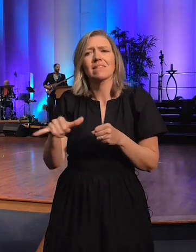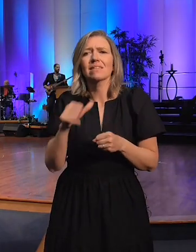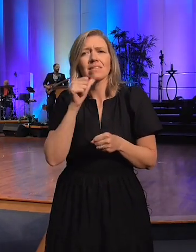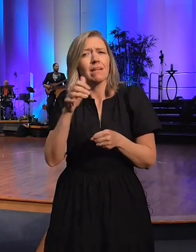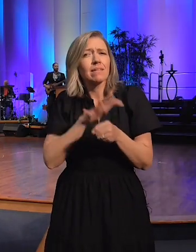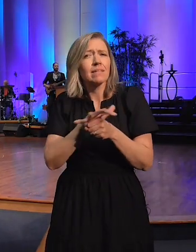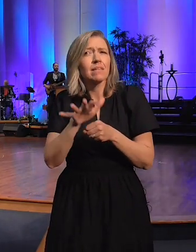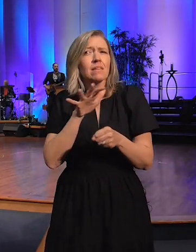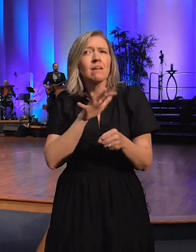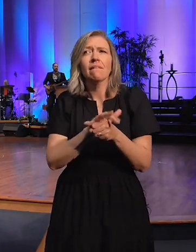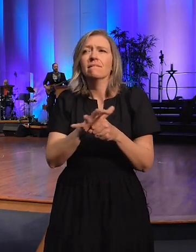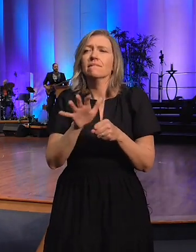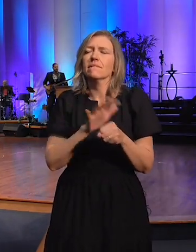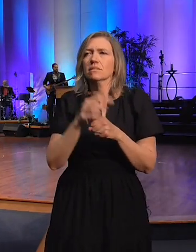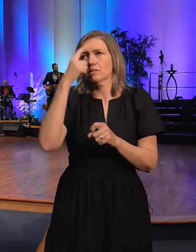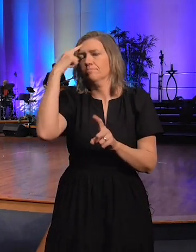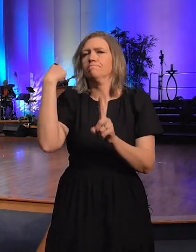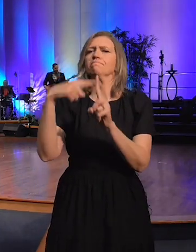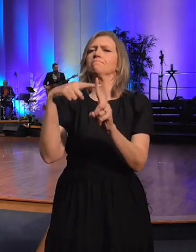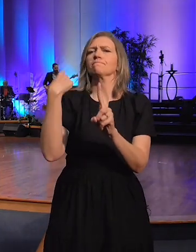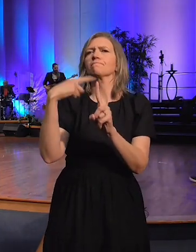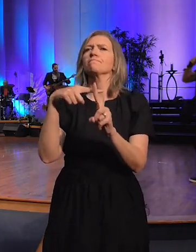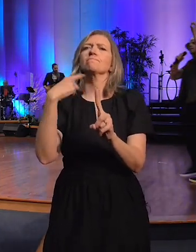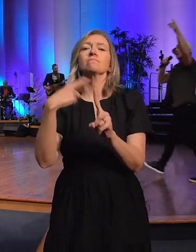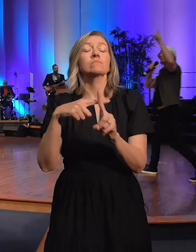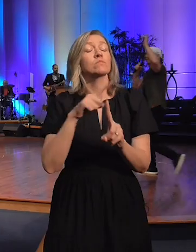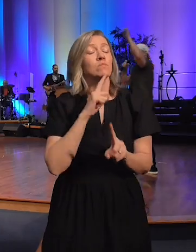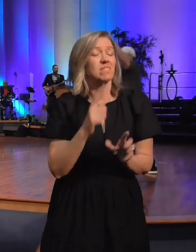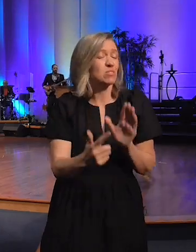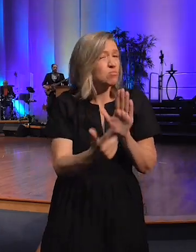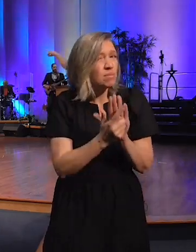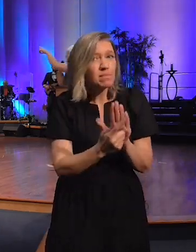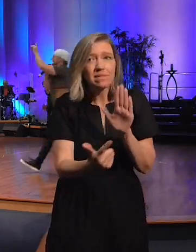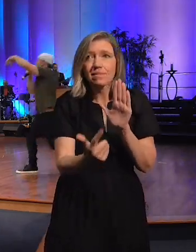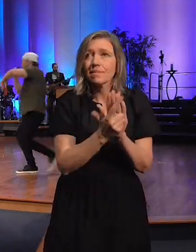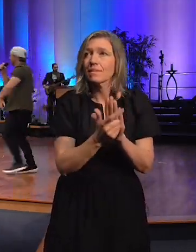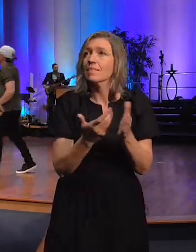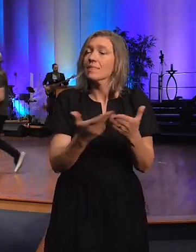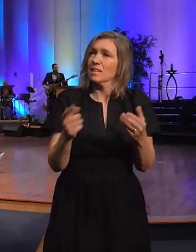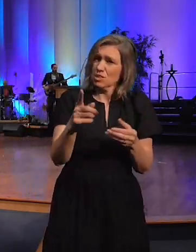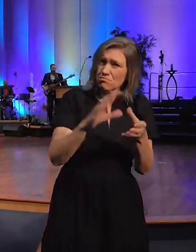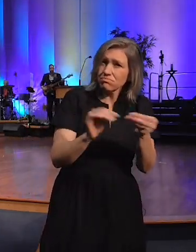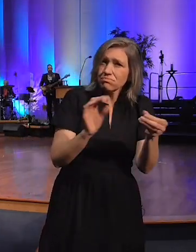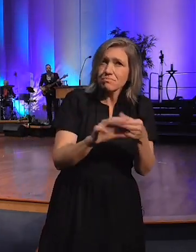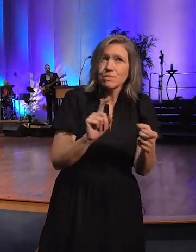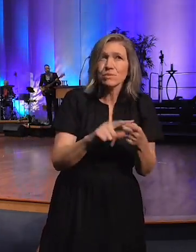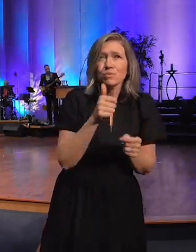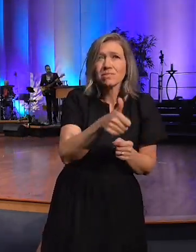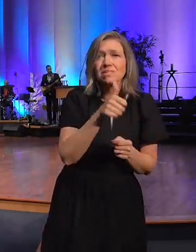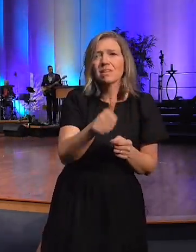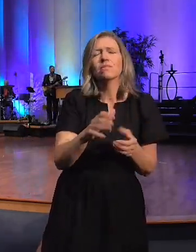así que levanta la cabeza es criminal CRI cosas que te dices a ti mismo solo hablamos con alguien